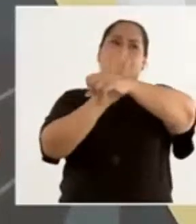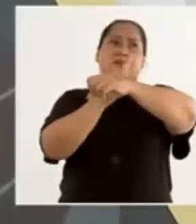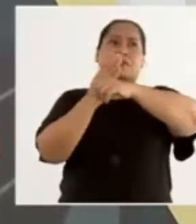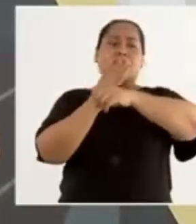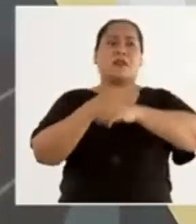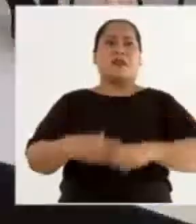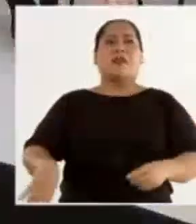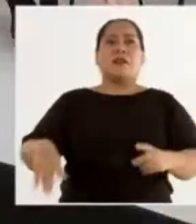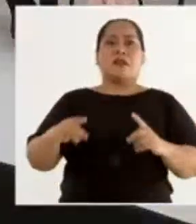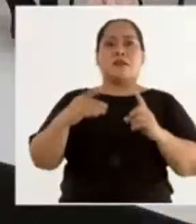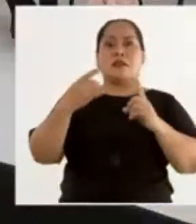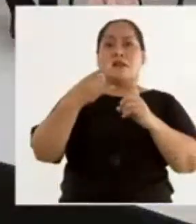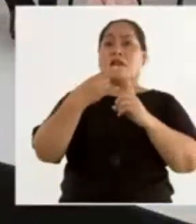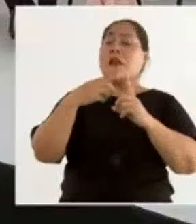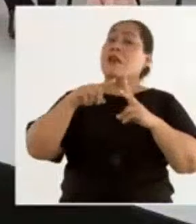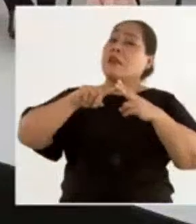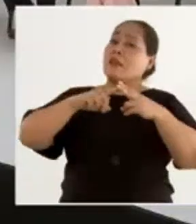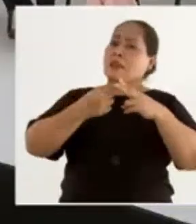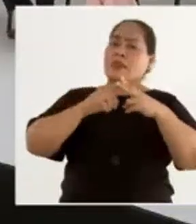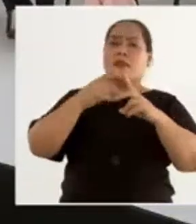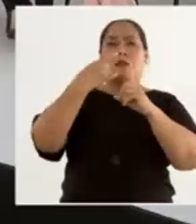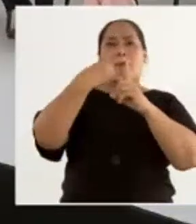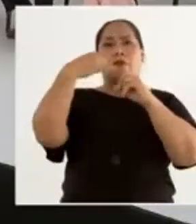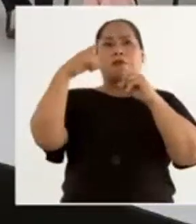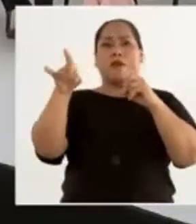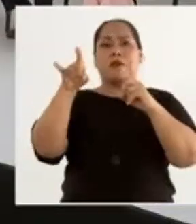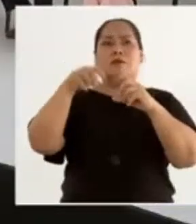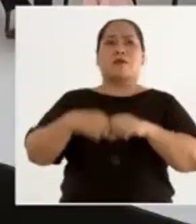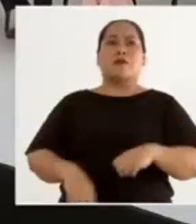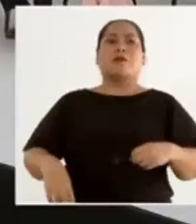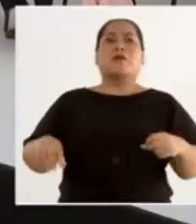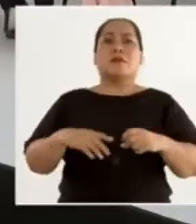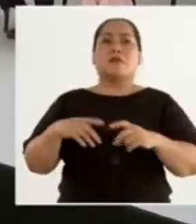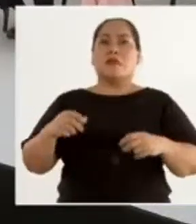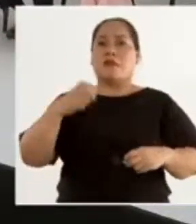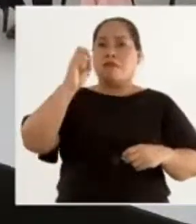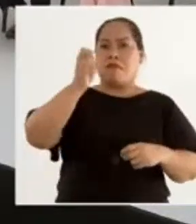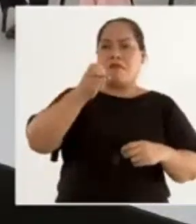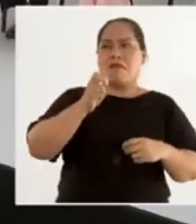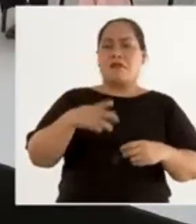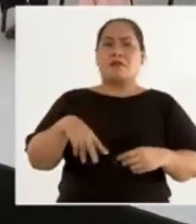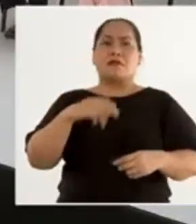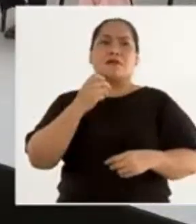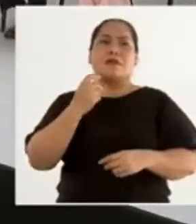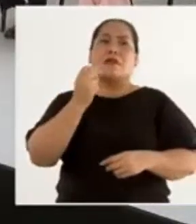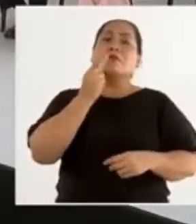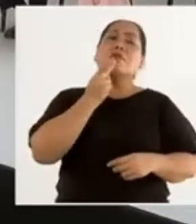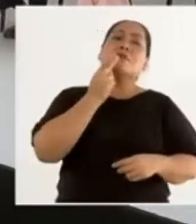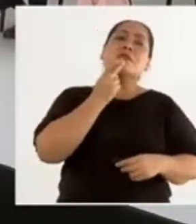la unidad de gastroenterología, que también es un ejemplo de cómo se puede con adelantos